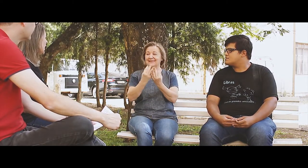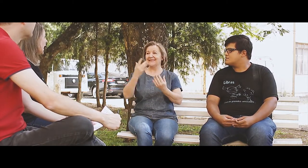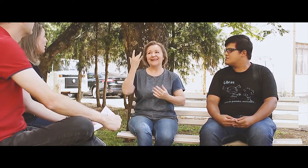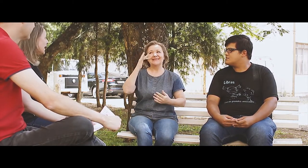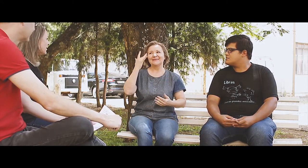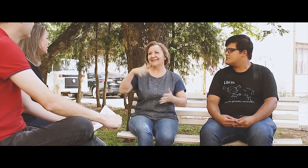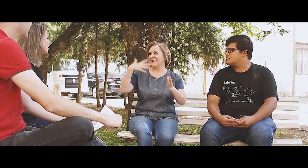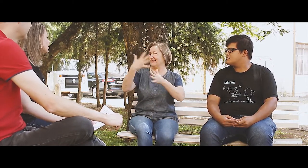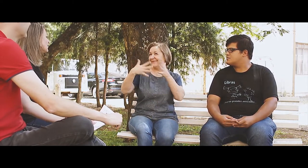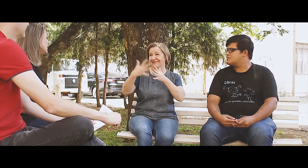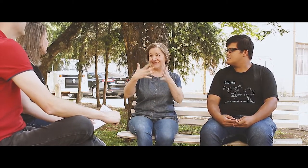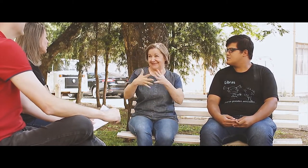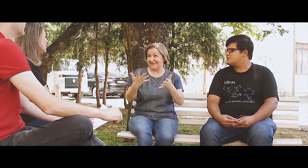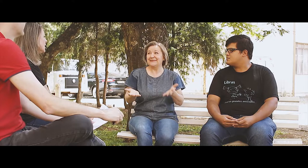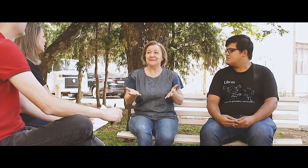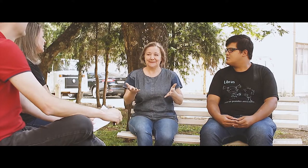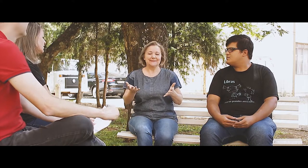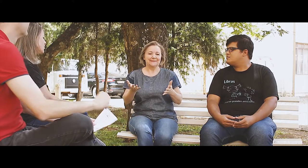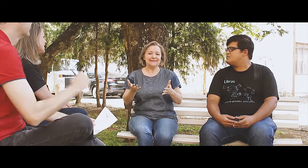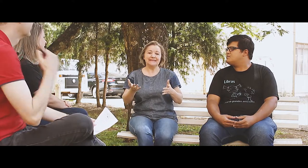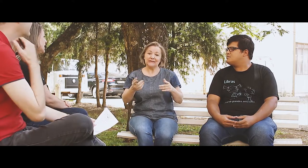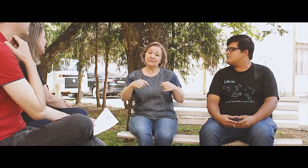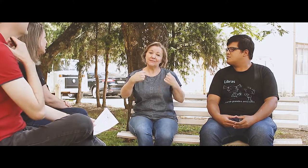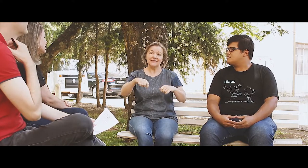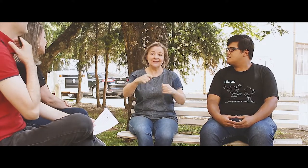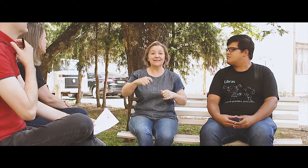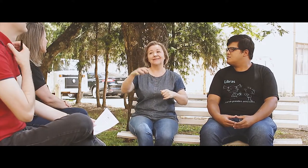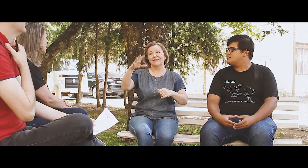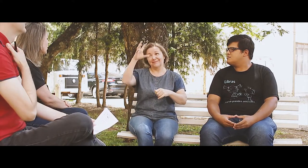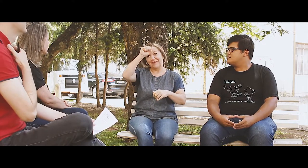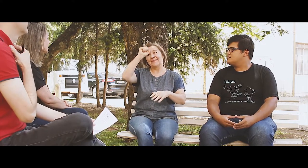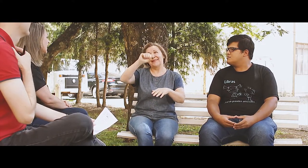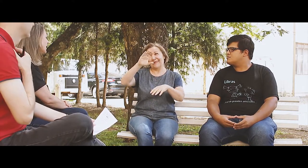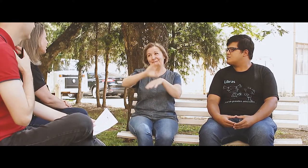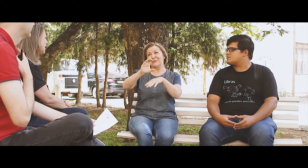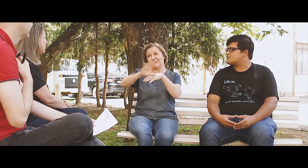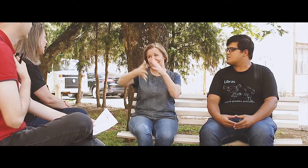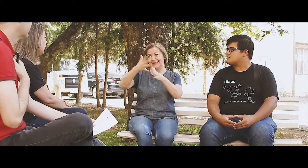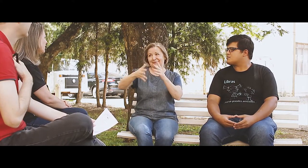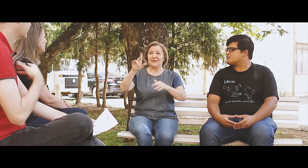A maioria dos surdos não, se utiliza de libras né, mas alguns têm leitura labial,